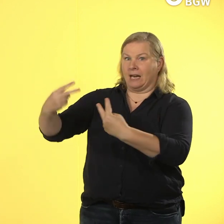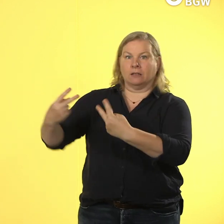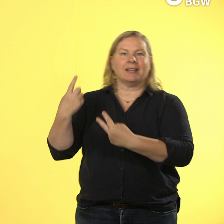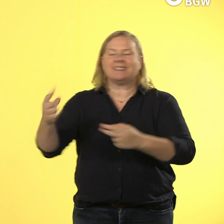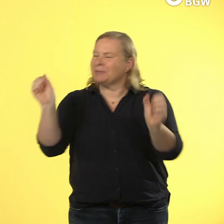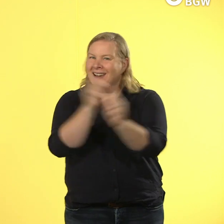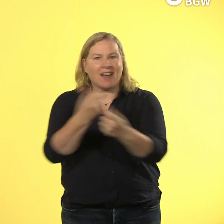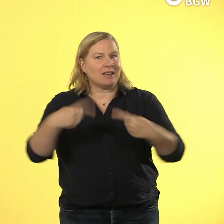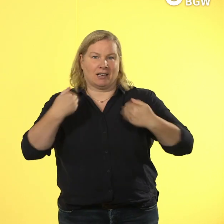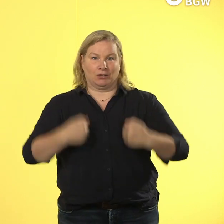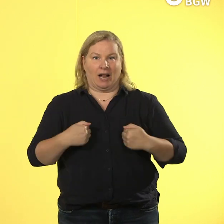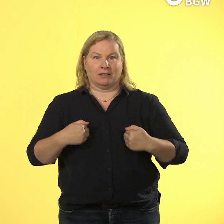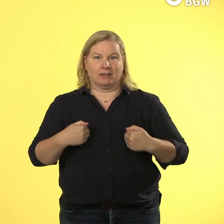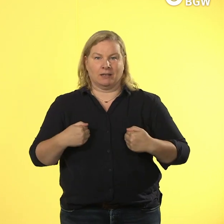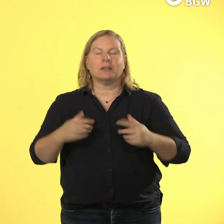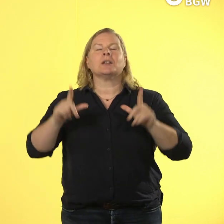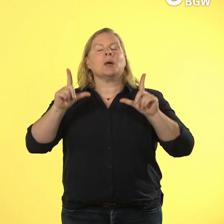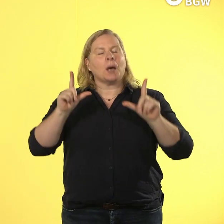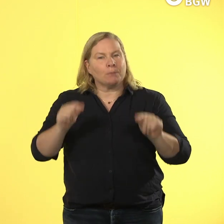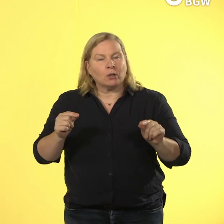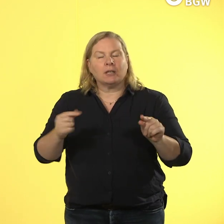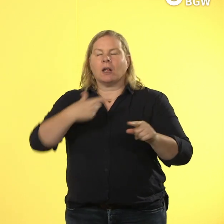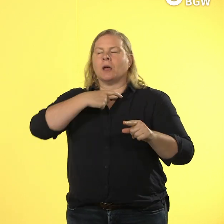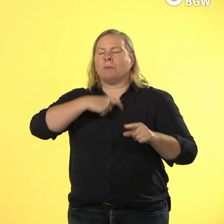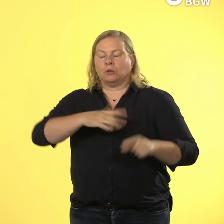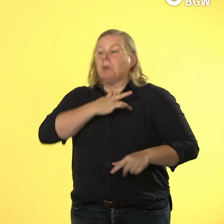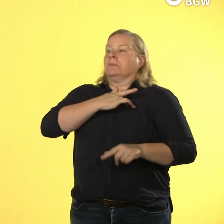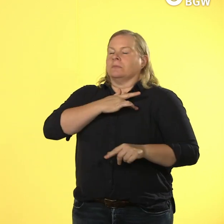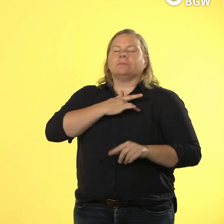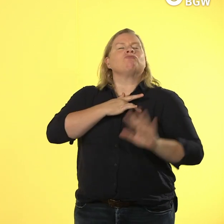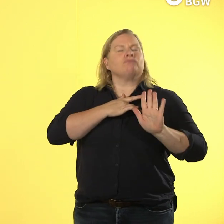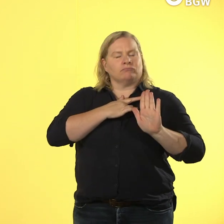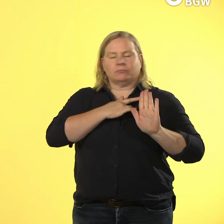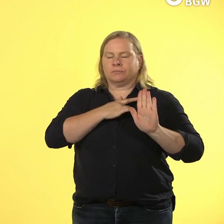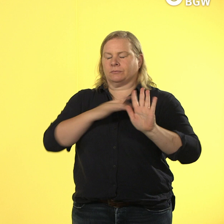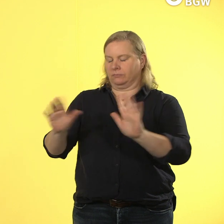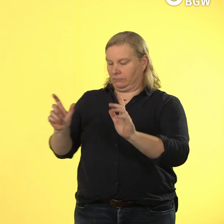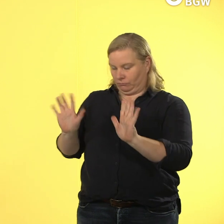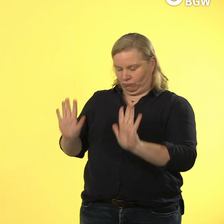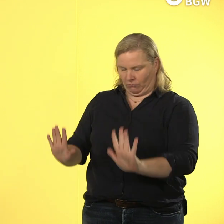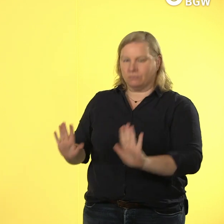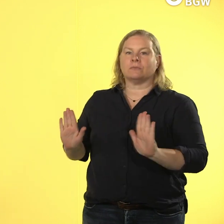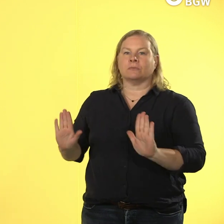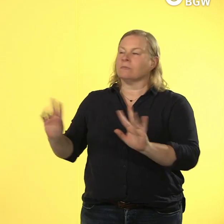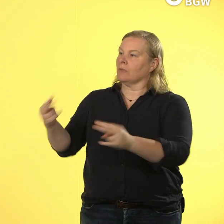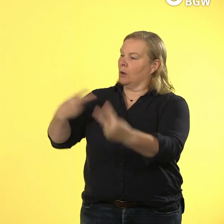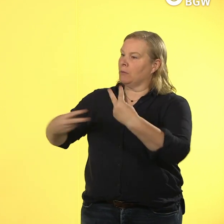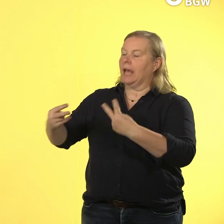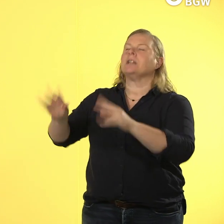mein Beziehungsohr zuzulassen, stattdessen ruhig zu bleiben und genau zu hören, warum macht er das wohl? Warum kann er nicht anders?